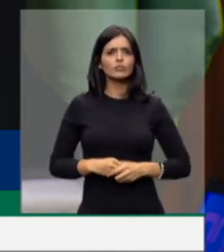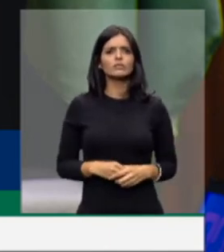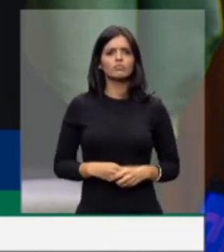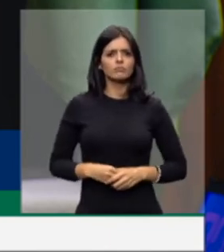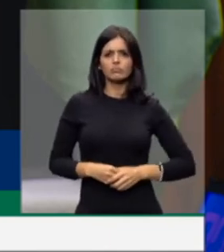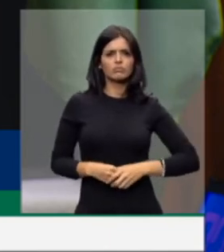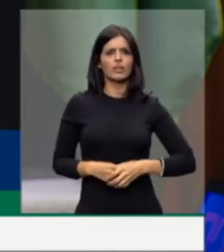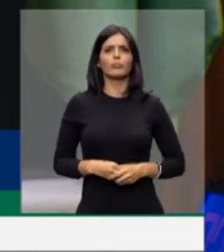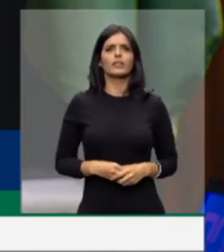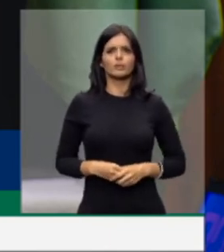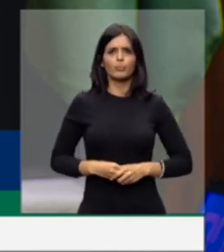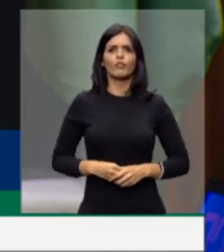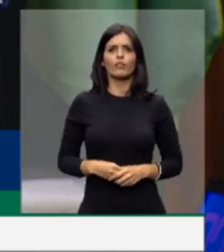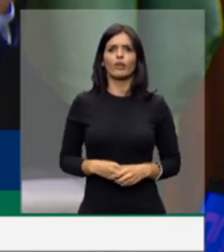SENADO ALTEROU OS DESTAQUES , MAS MANTEVE O RELATÓRIO NA Í